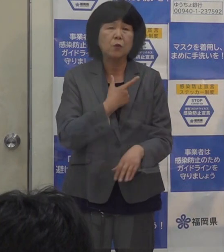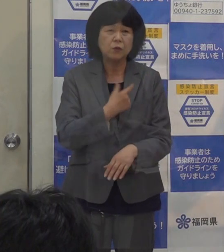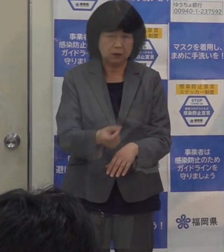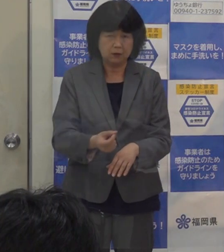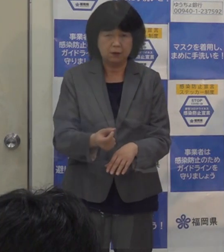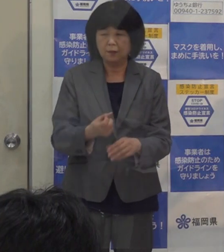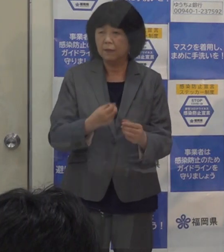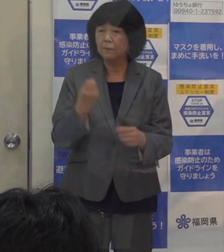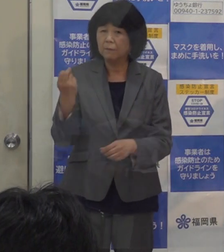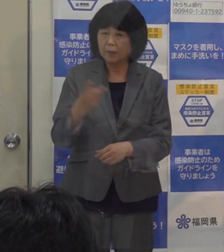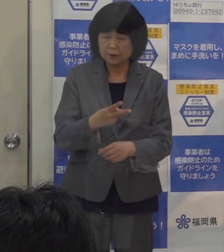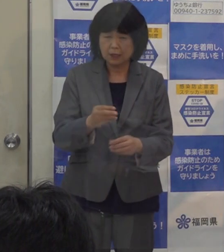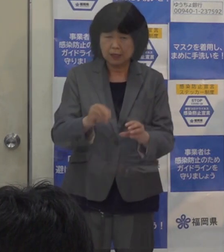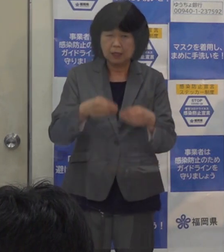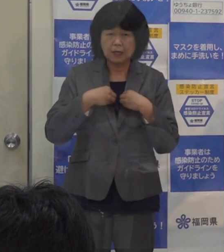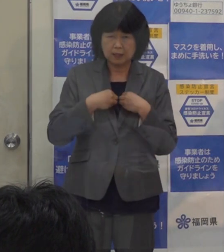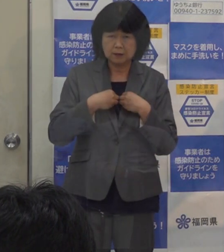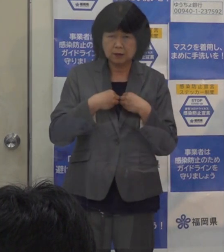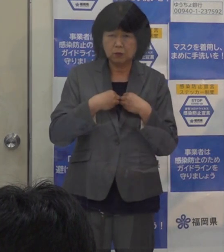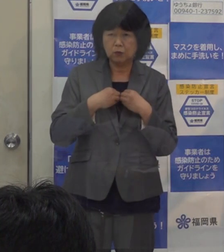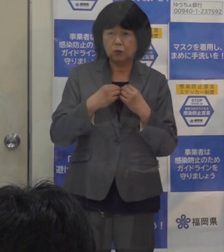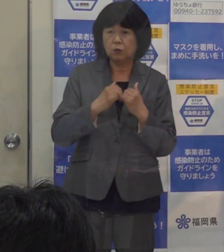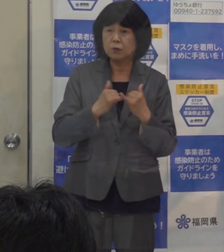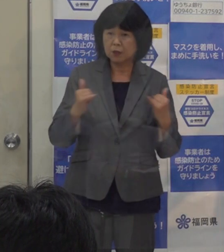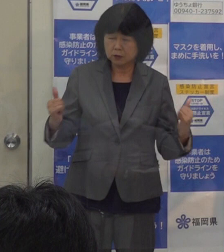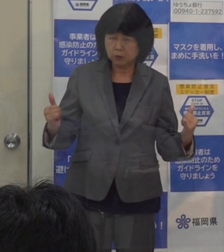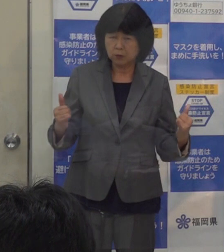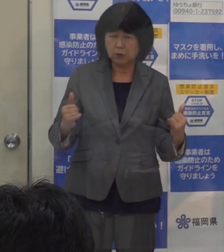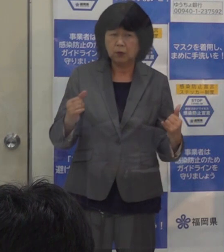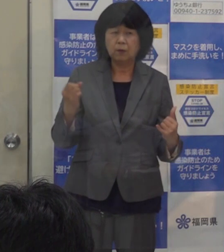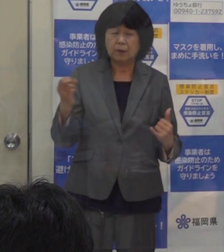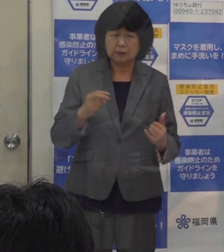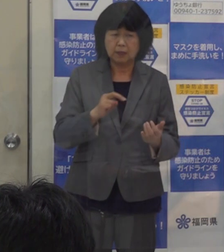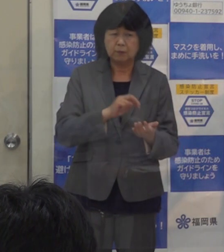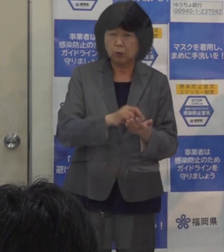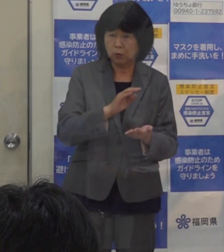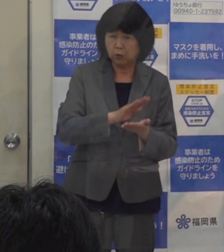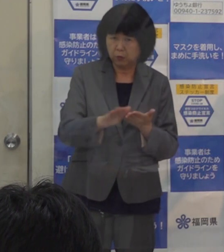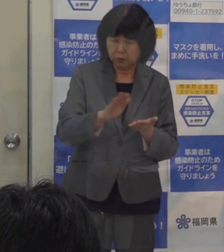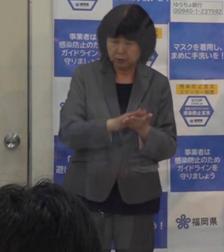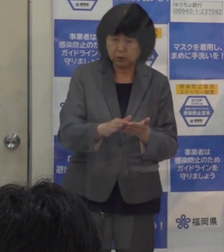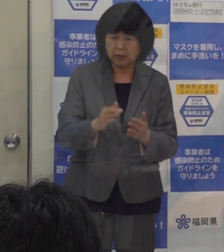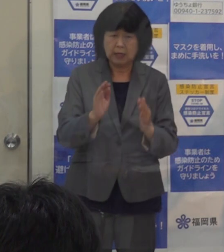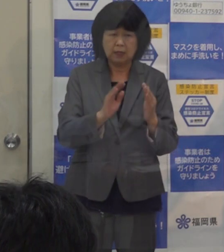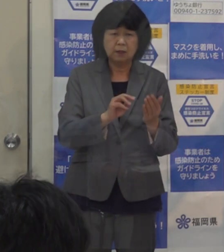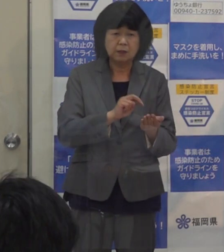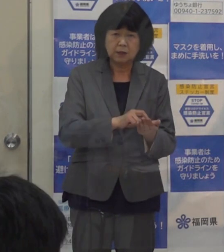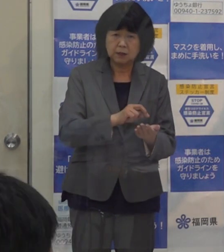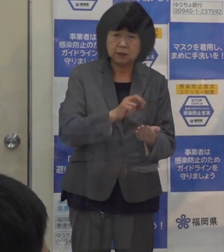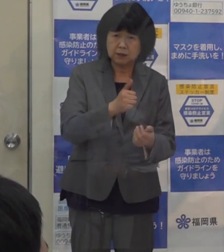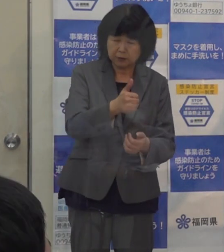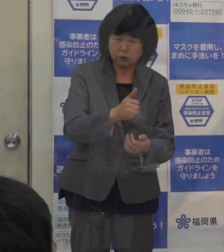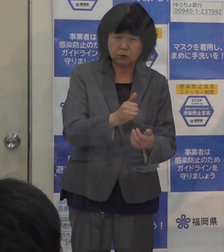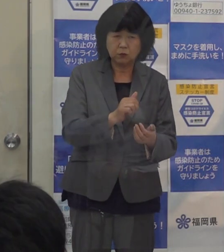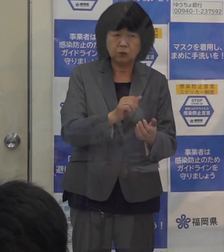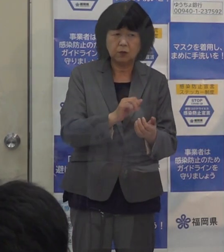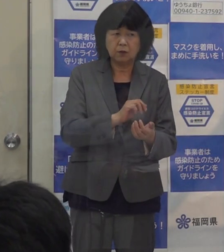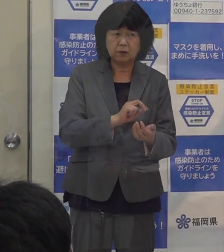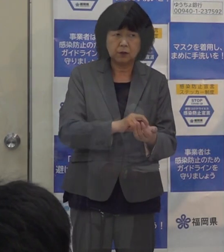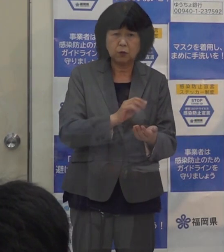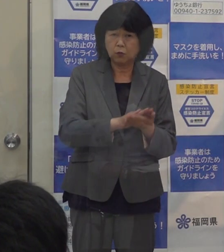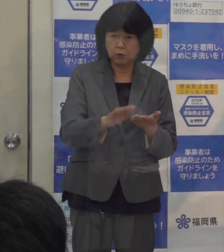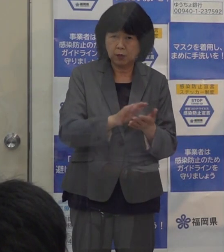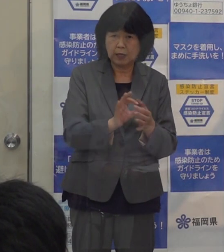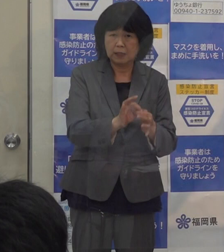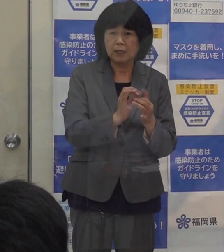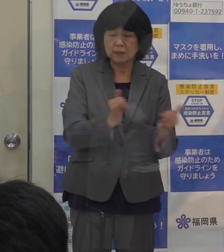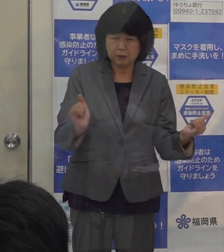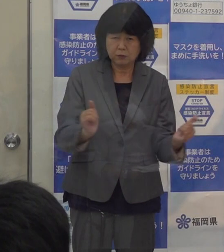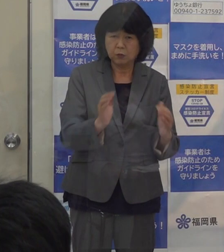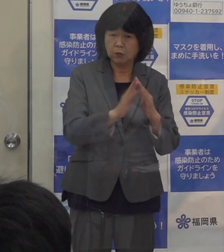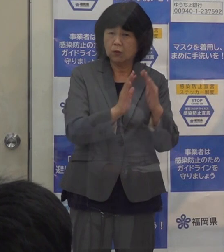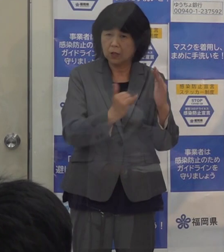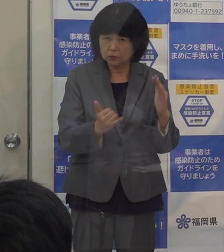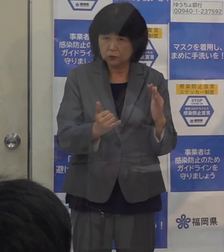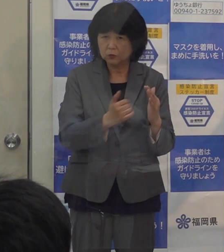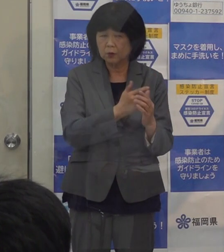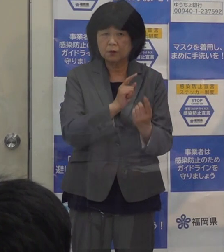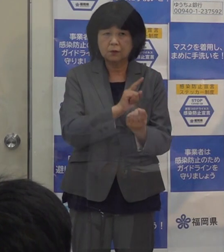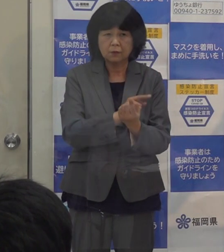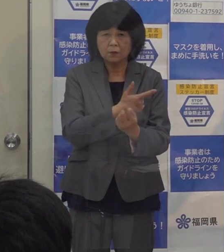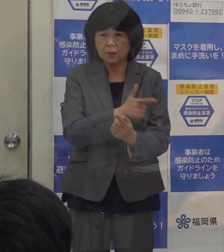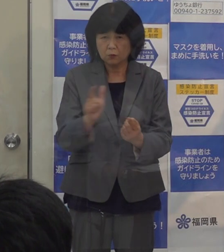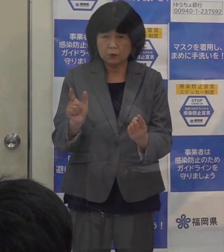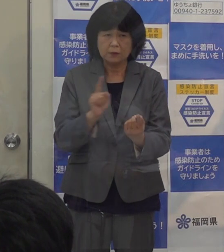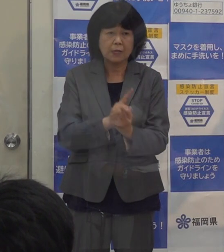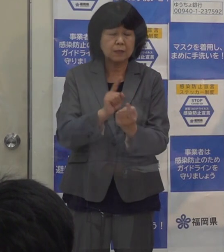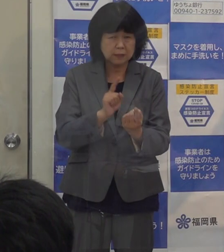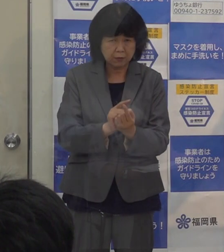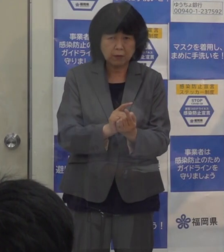一方で 感染をされた方 それから医療従事者やそのご家族に対する誹謗中傷や許されない差別 言動等がみられるところです